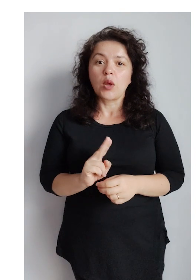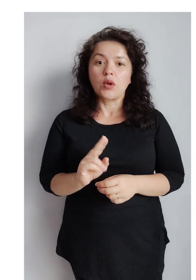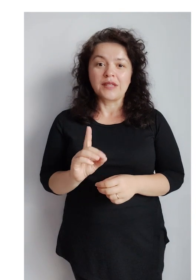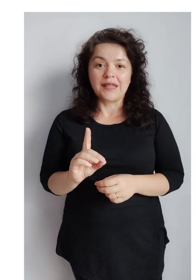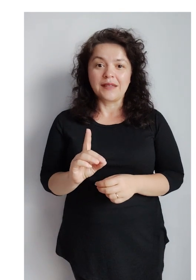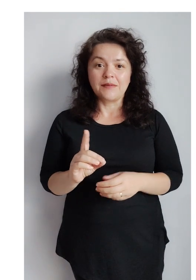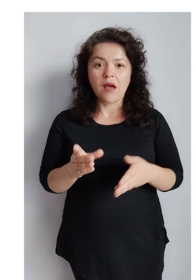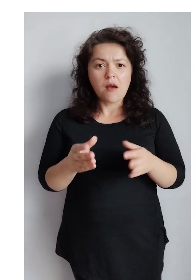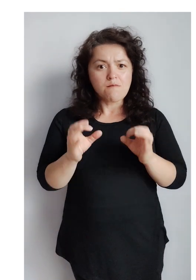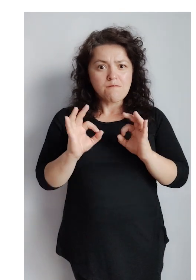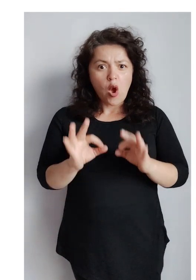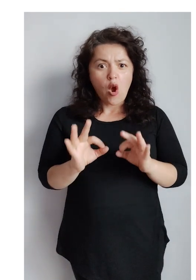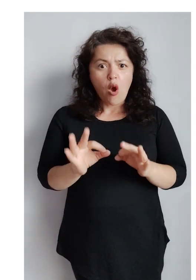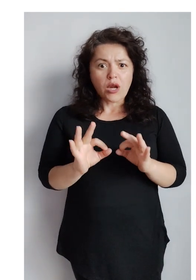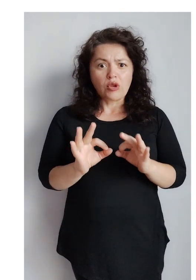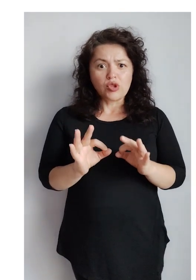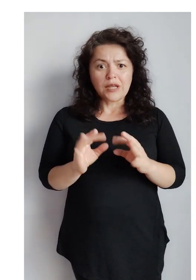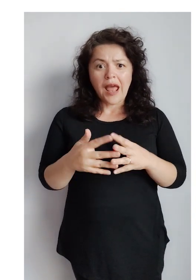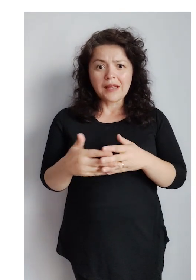Originar din SUA